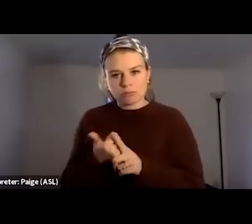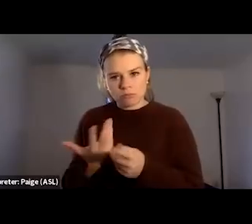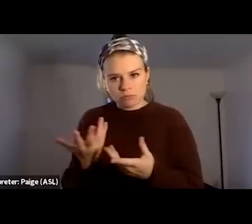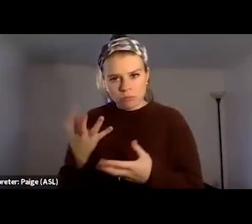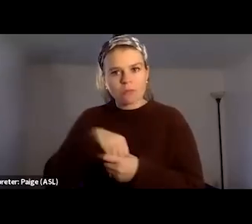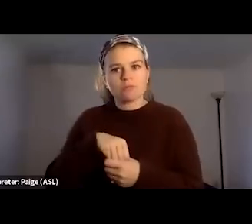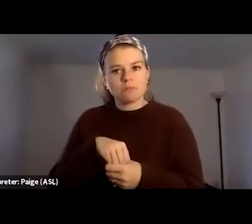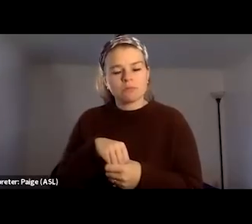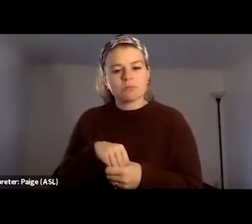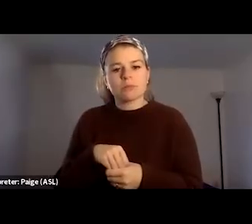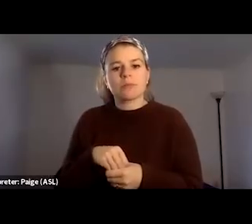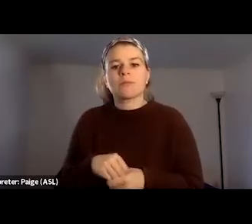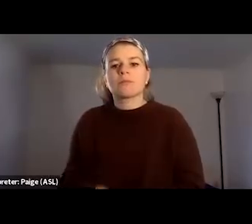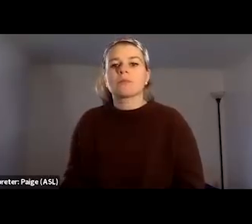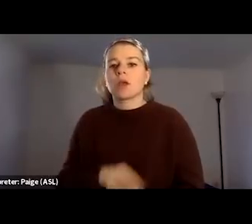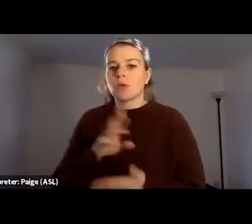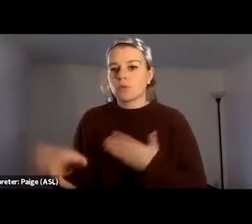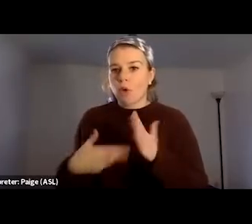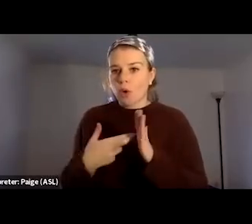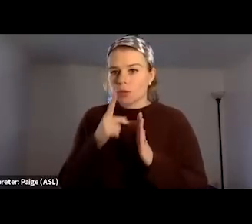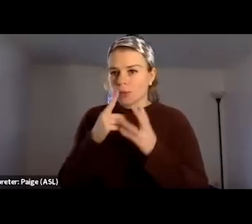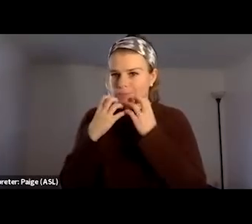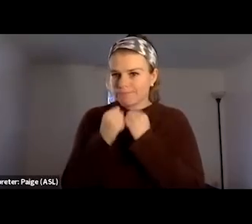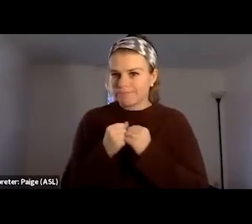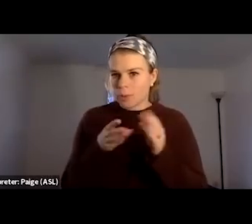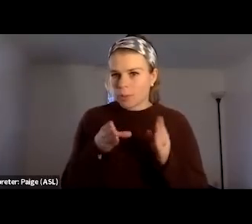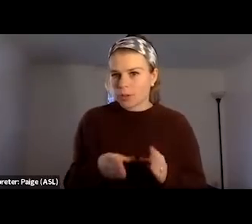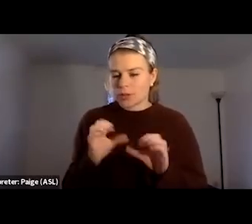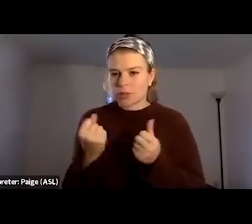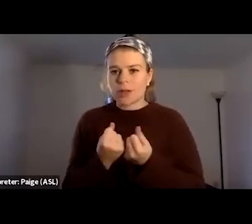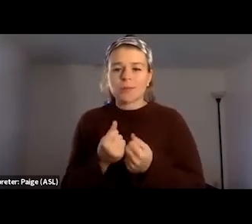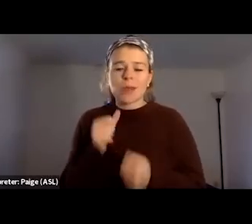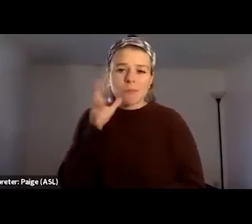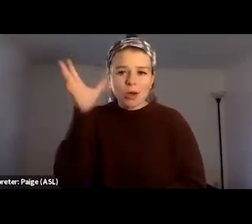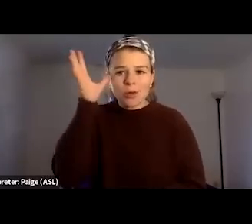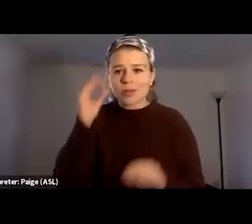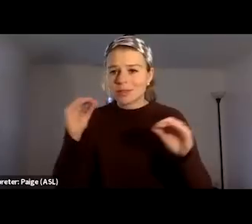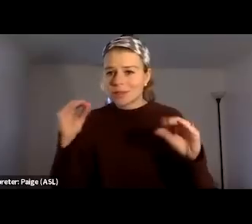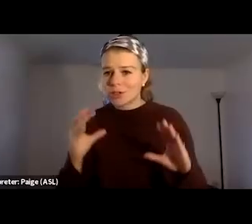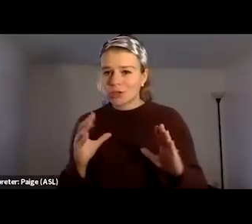son valorados por la persona y por la sociedad. Padre, maestro, mentor, estudiante, empleado,